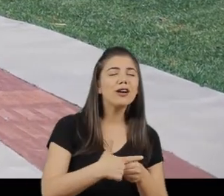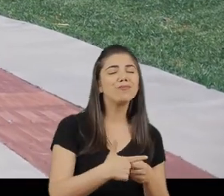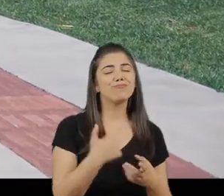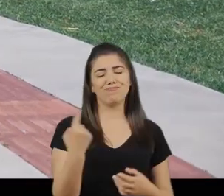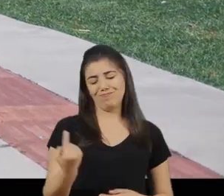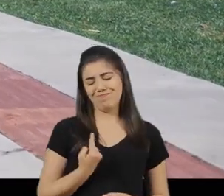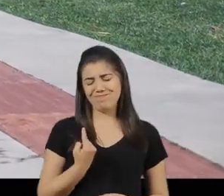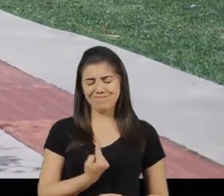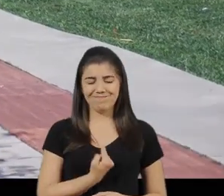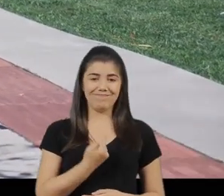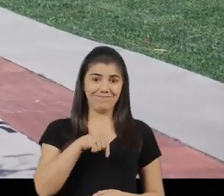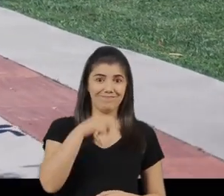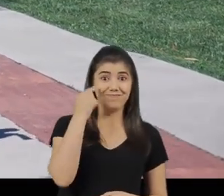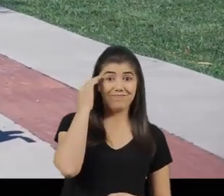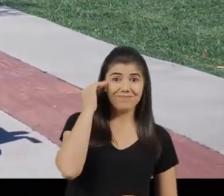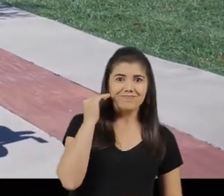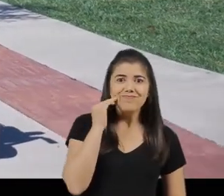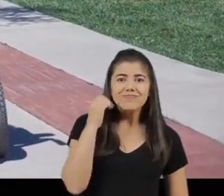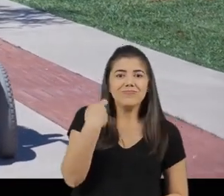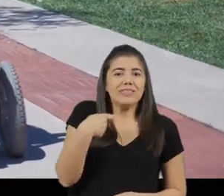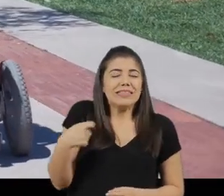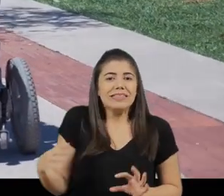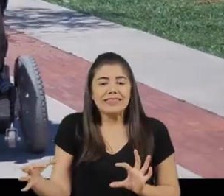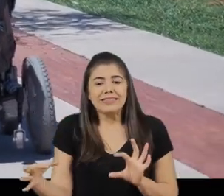outras amizades. Então acho que mais ou menos todo mundo